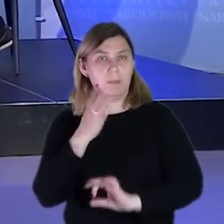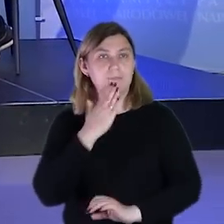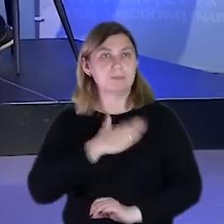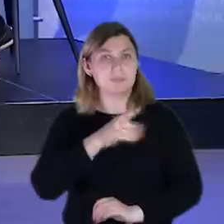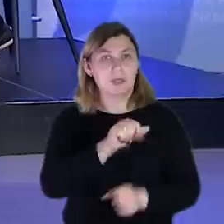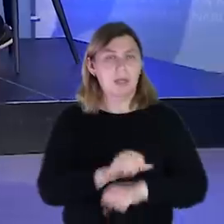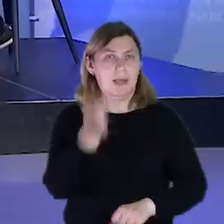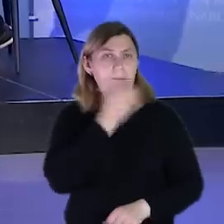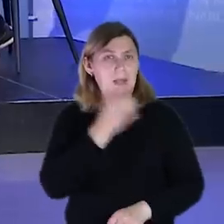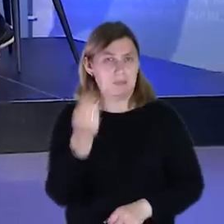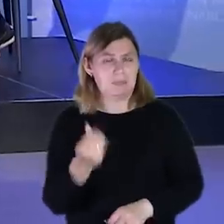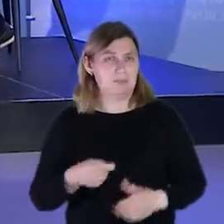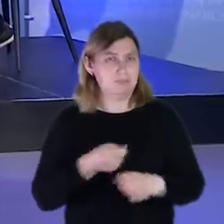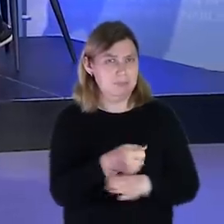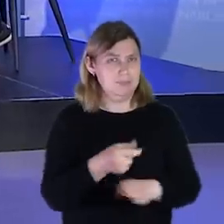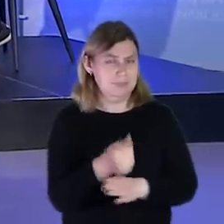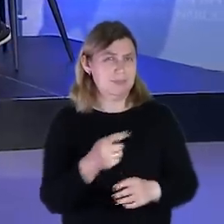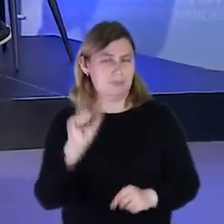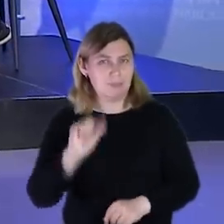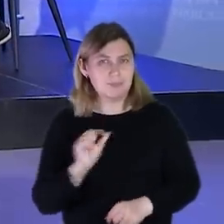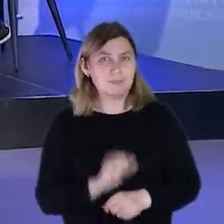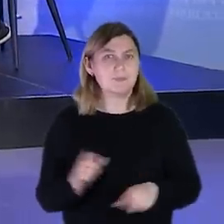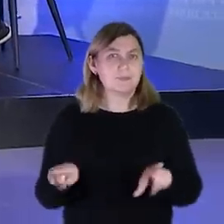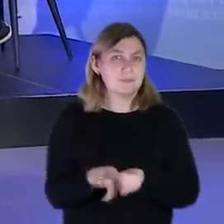za niewielkie pieniądze tak naprawdę. W wielu wypadkach ma się wrażenie,